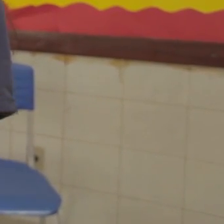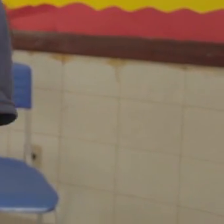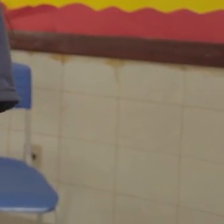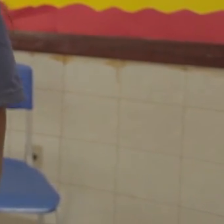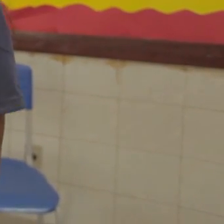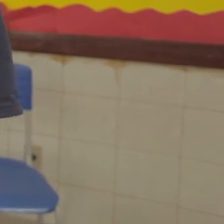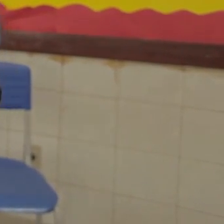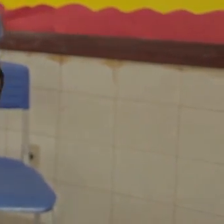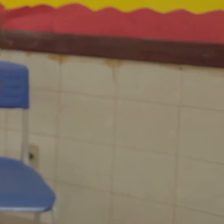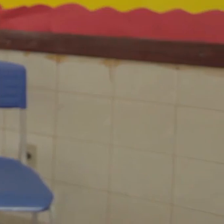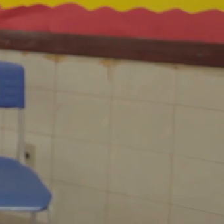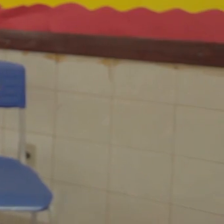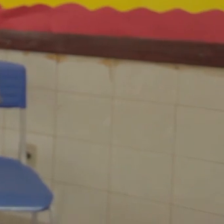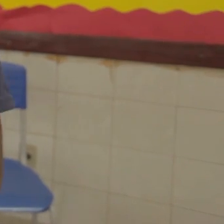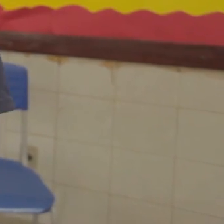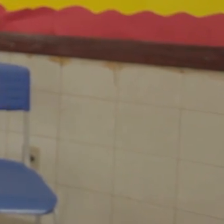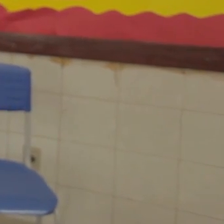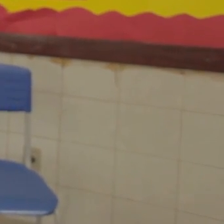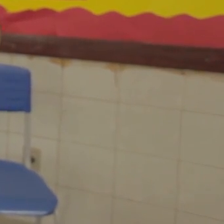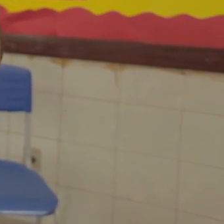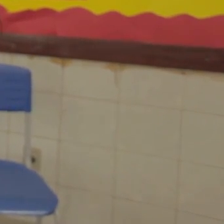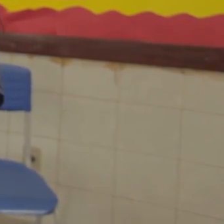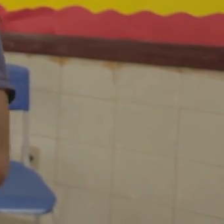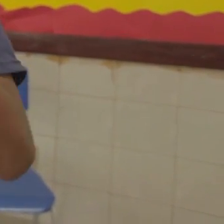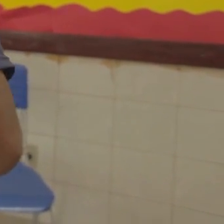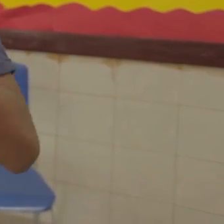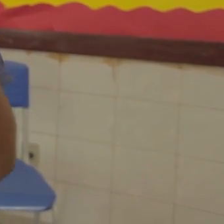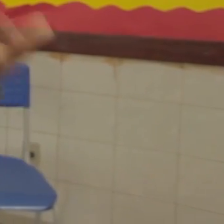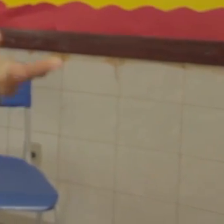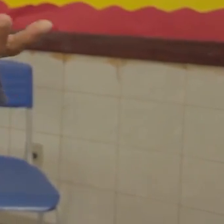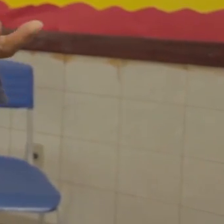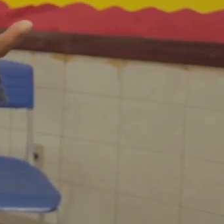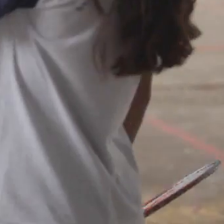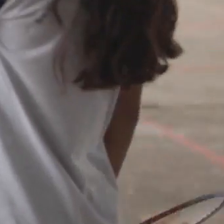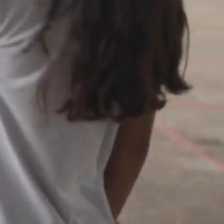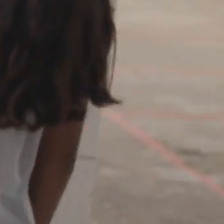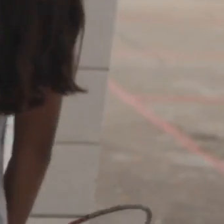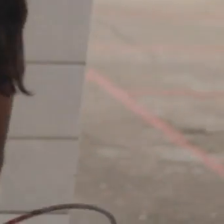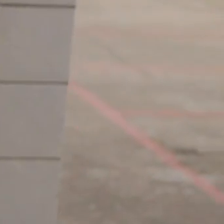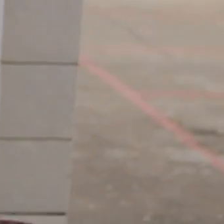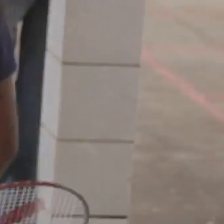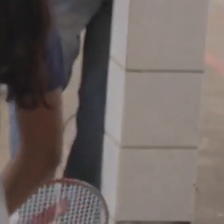faz essa adaptação e não precisa do apito, porque os ouvintes precisam do apito. Eu acho importante essa adaptação das regras.